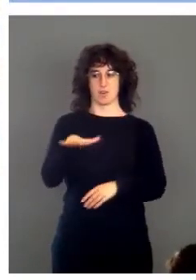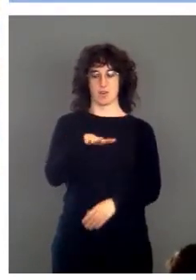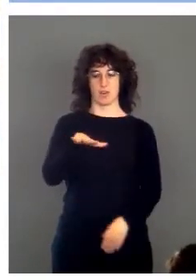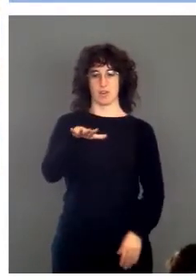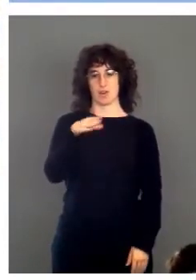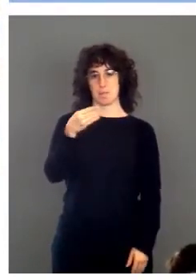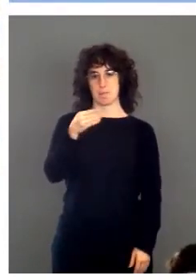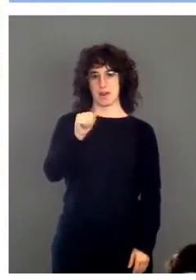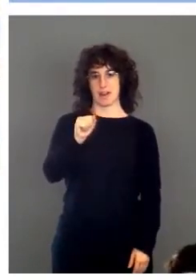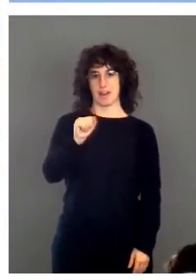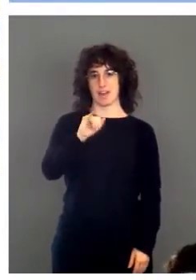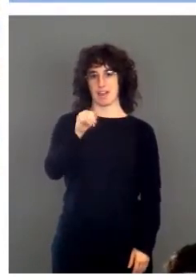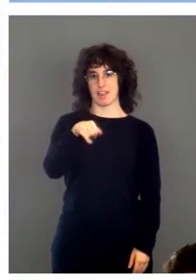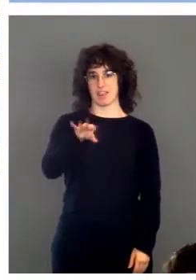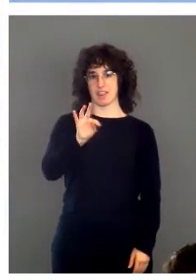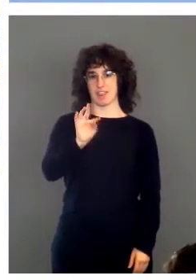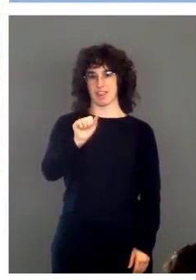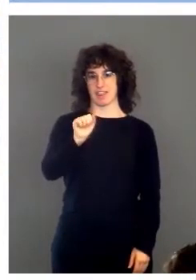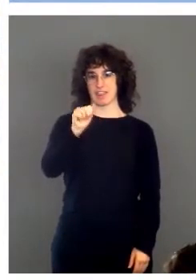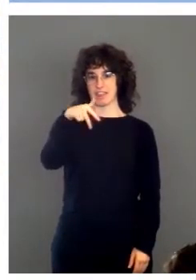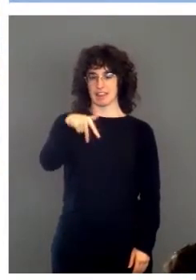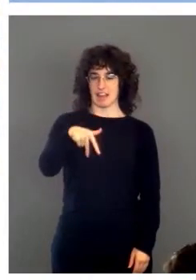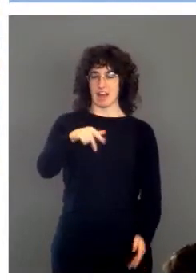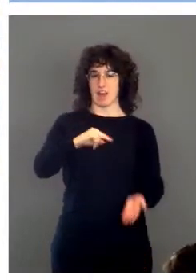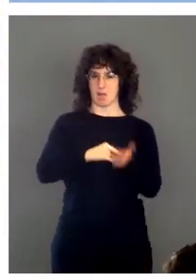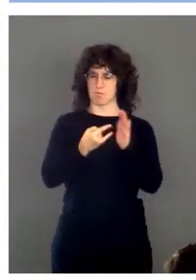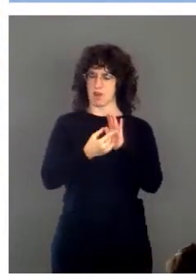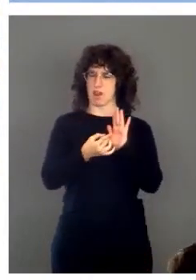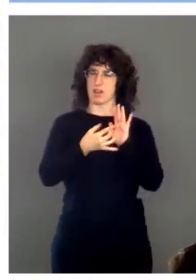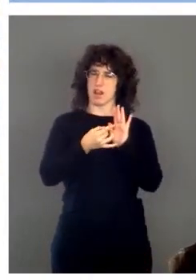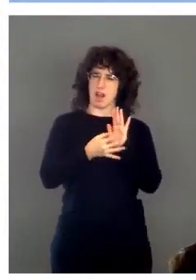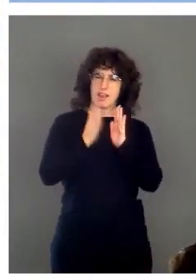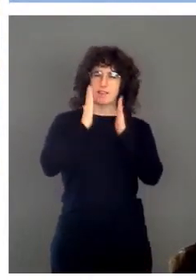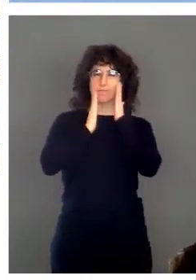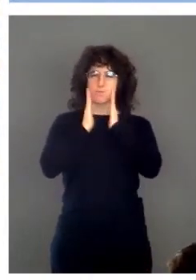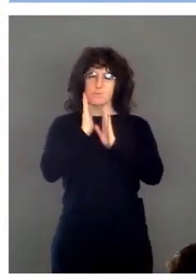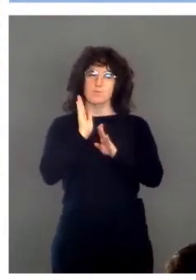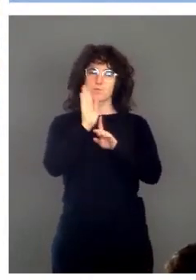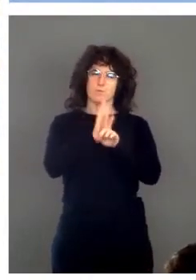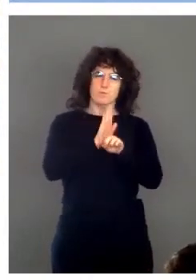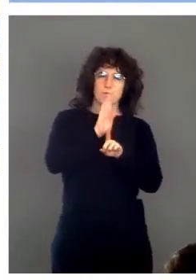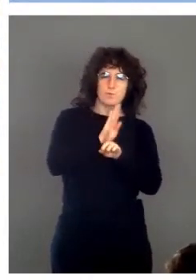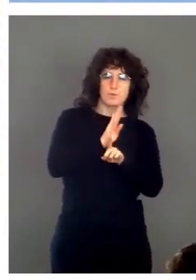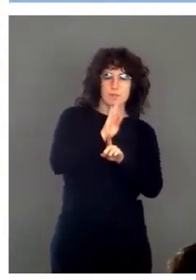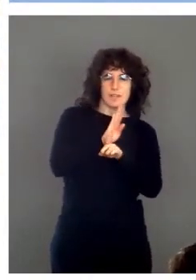Venga ya nos espera un proyecto que está lleno de calidad de mimo de cuidado de El apego a la tierra y también